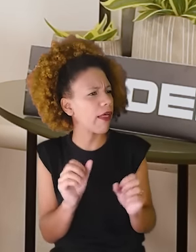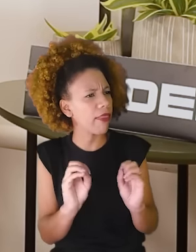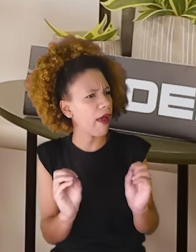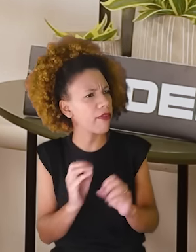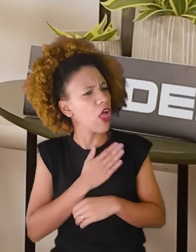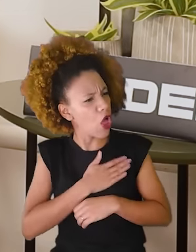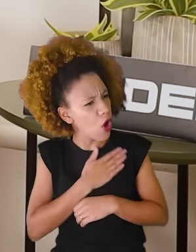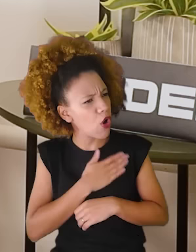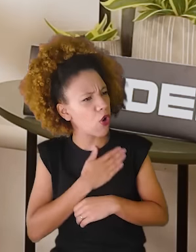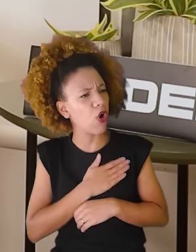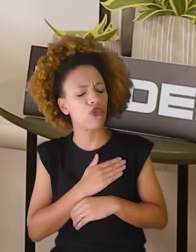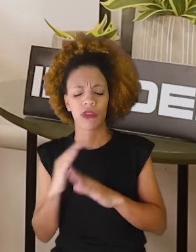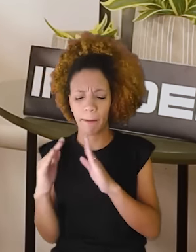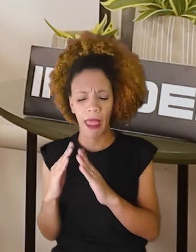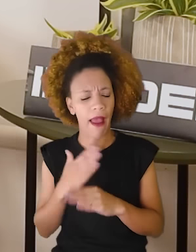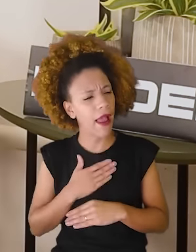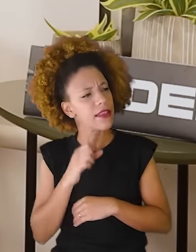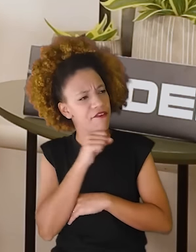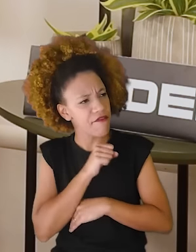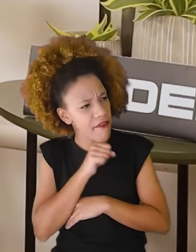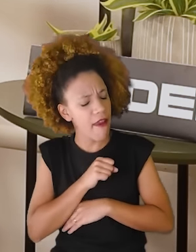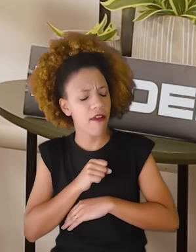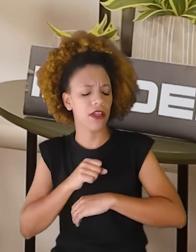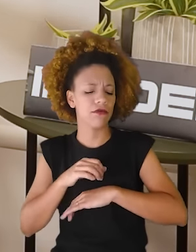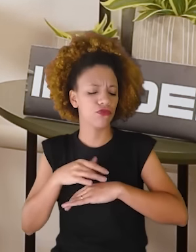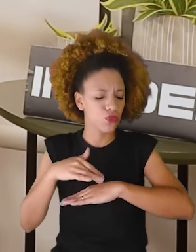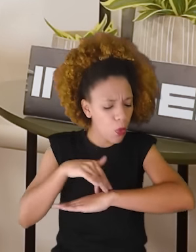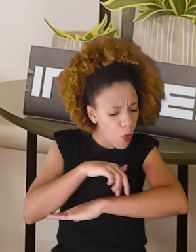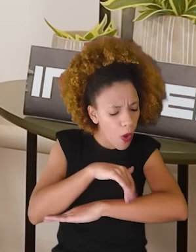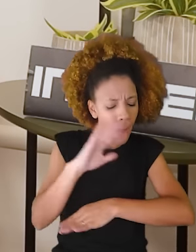dos meus móveis antigos Eu gosto do chão de taco Eu gosto da casa do jeito que como ela tá E aí